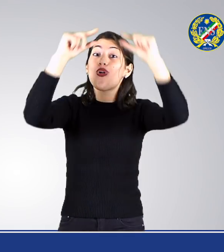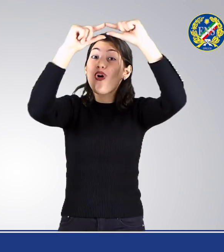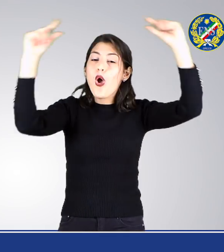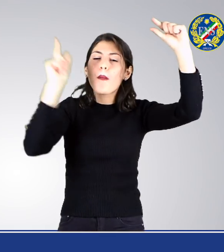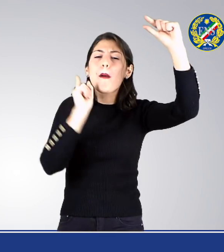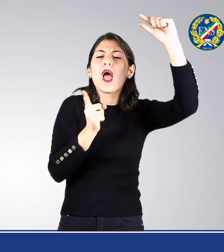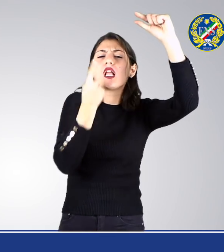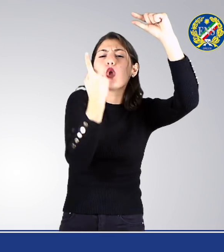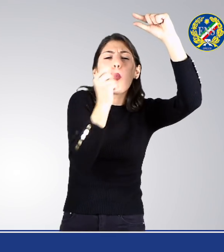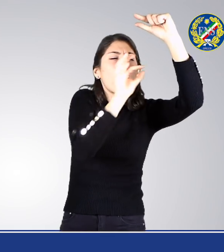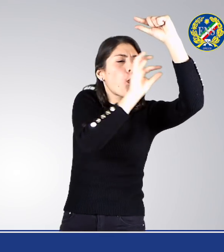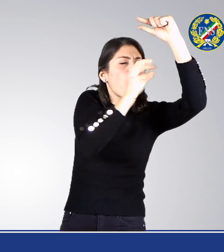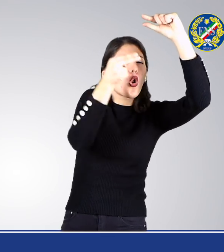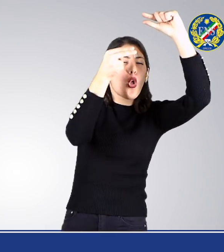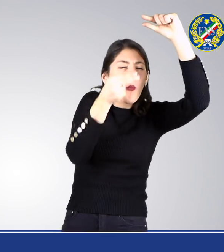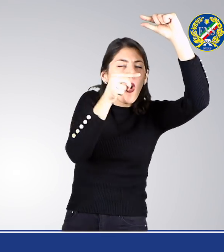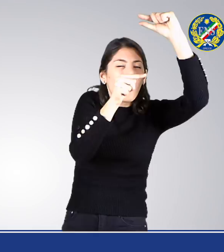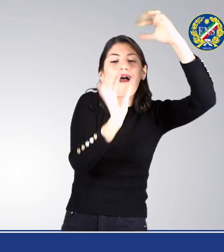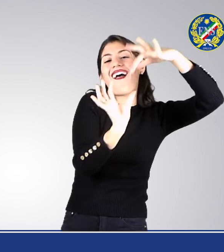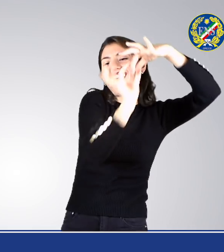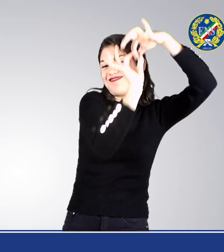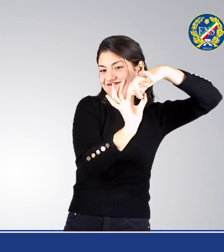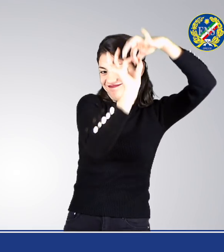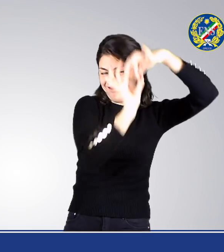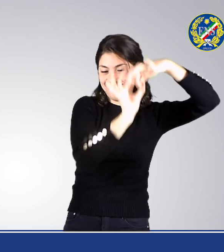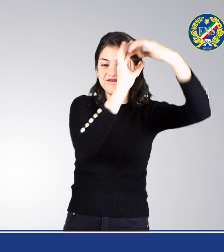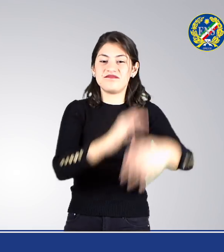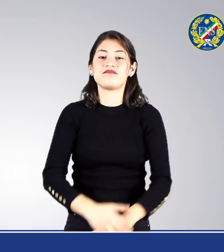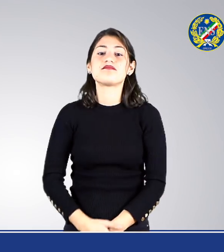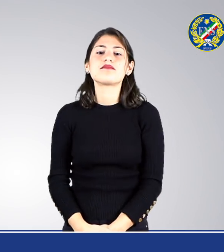con a fianco l’elenco dei candidati nel collegio plurinominale.